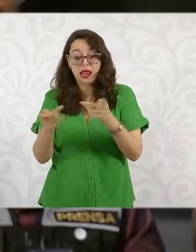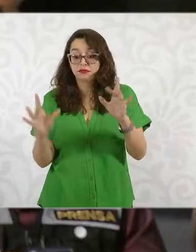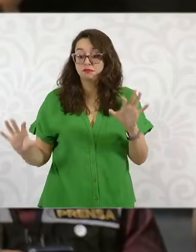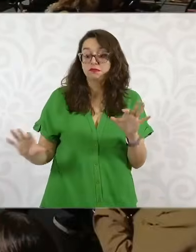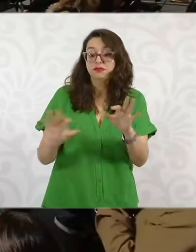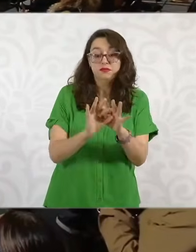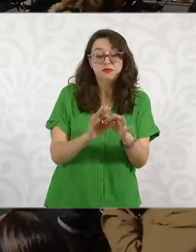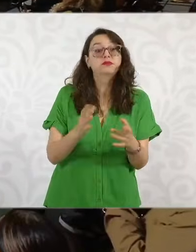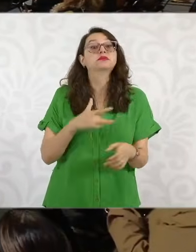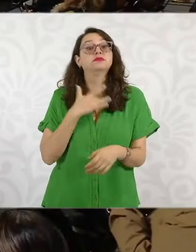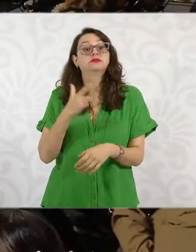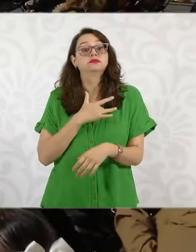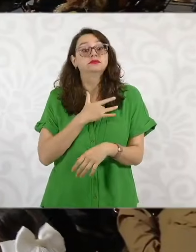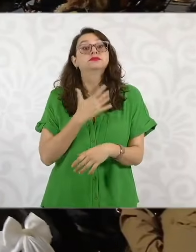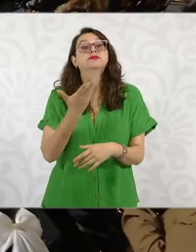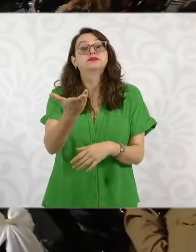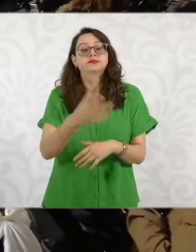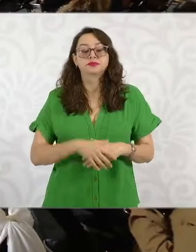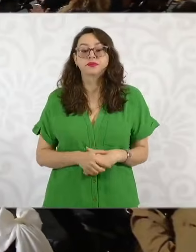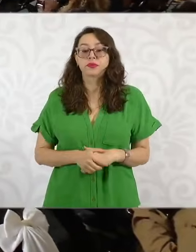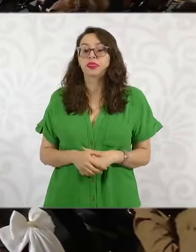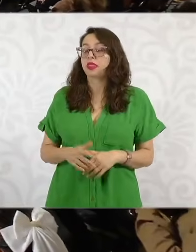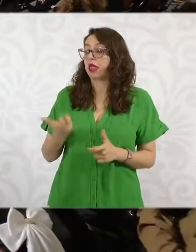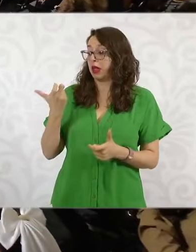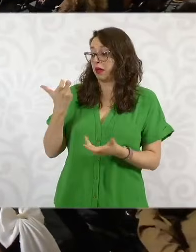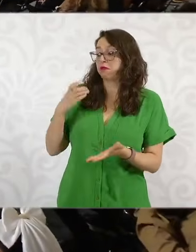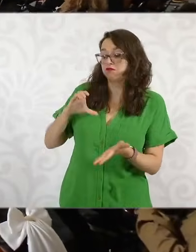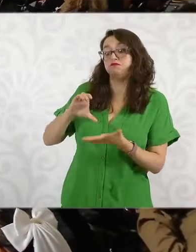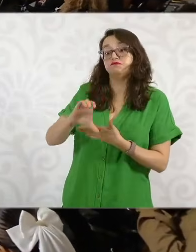Más allá, como decía el doctor Kersenovic, del monto de la inversión, que es muy significativo,